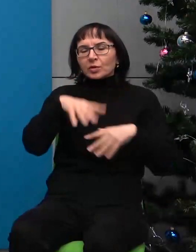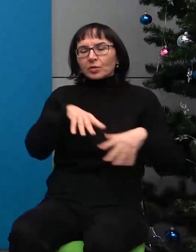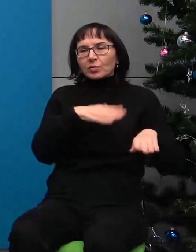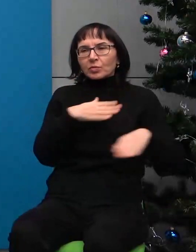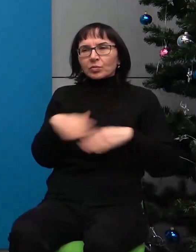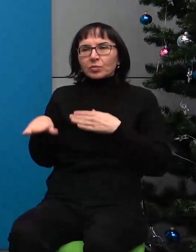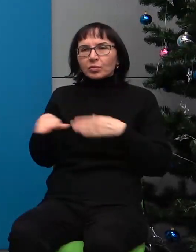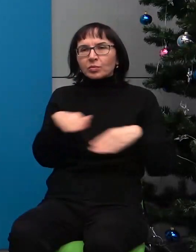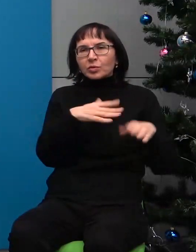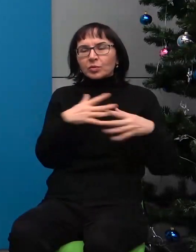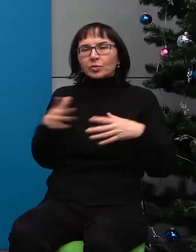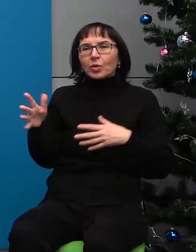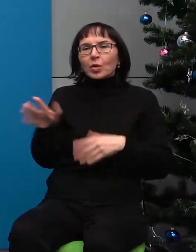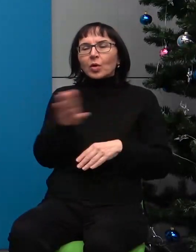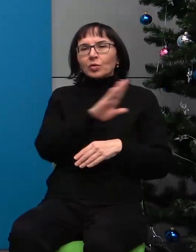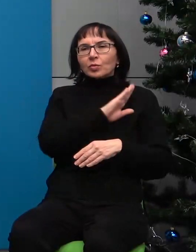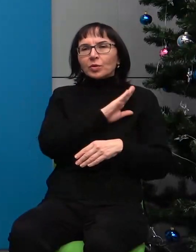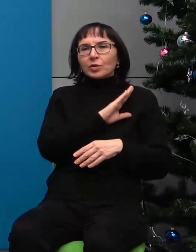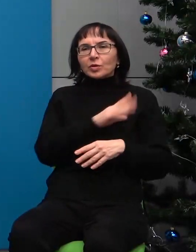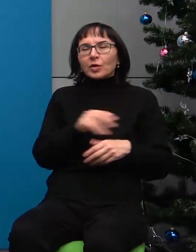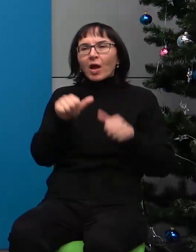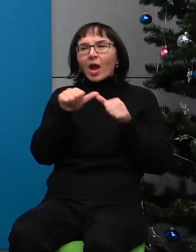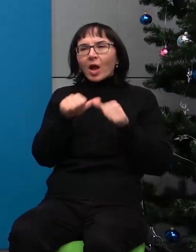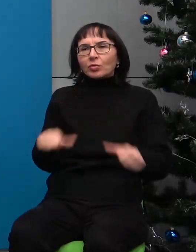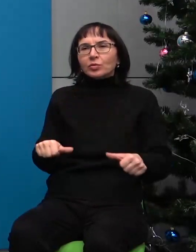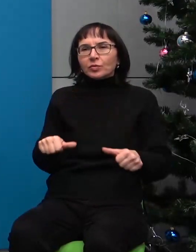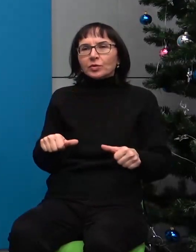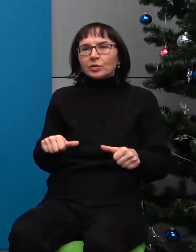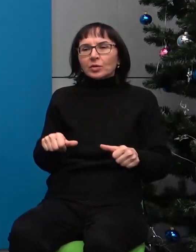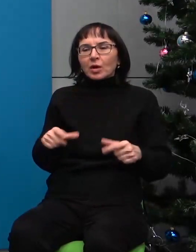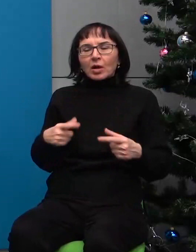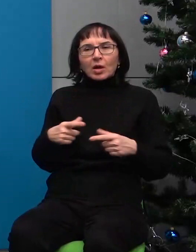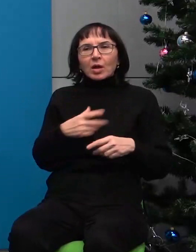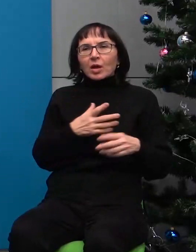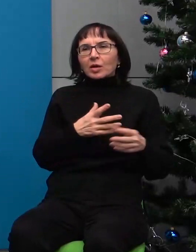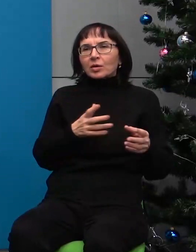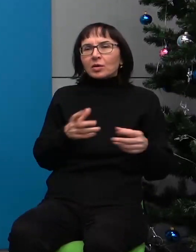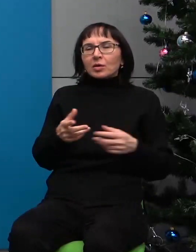i nagle zobaczyła swojego ojca, który szedł w innym marszu